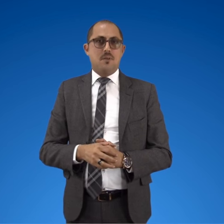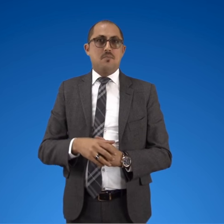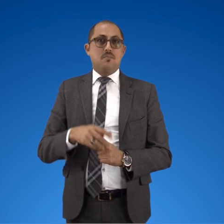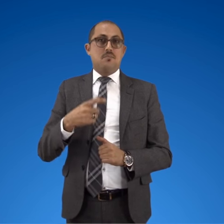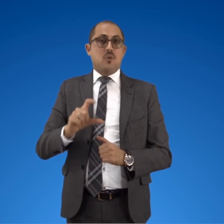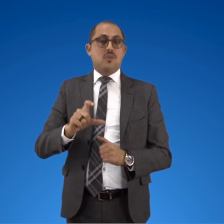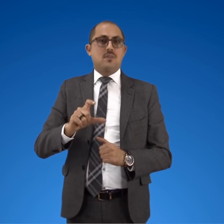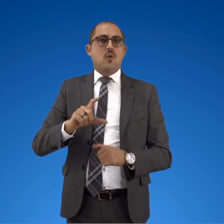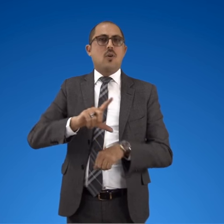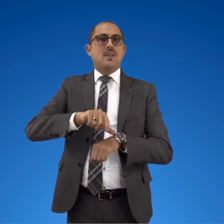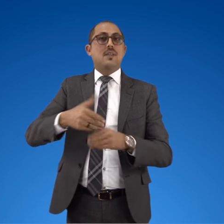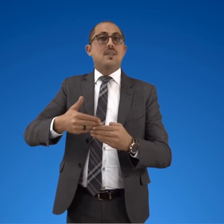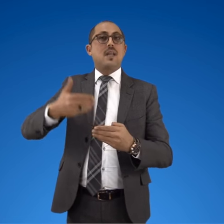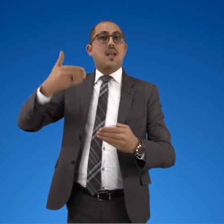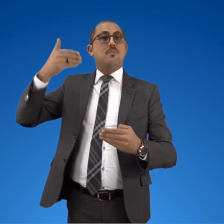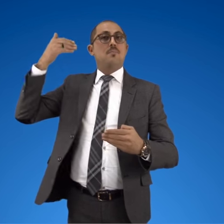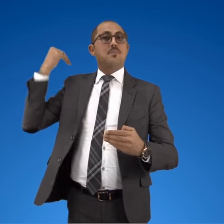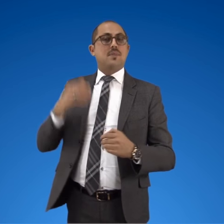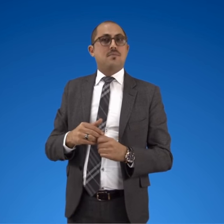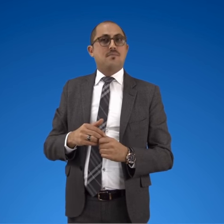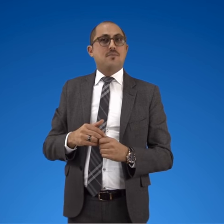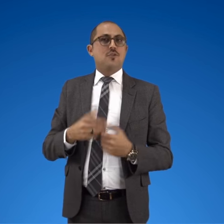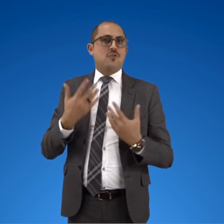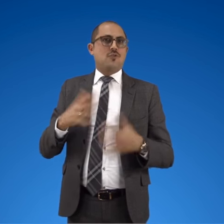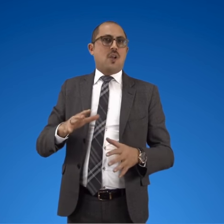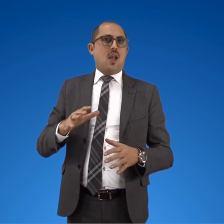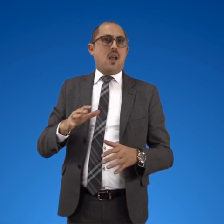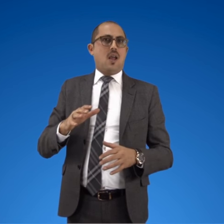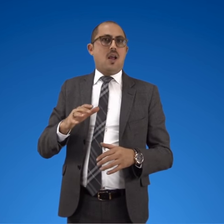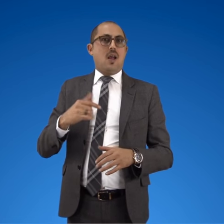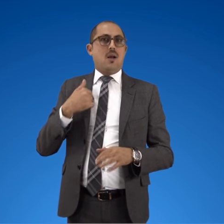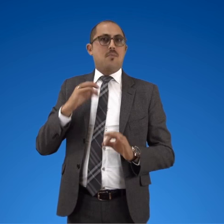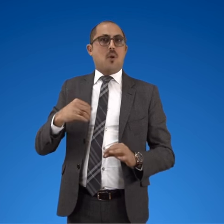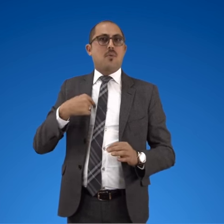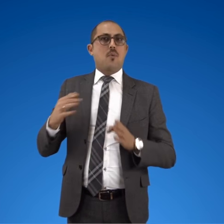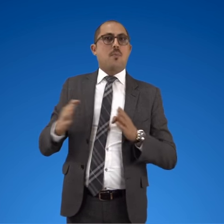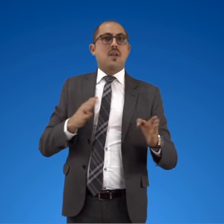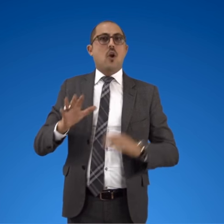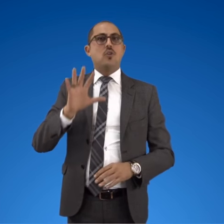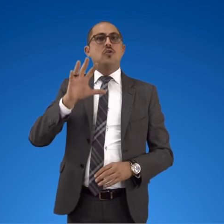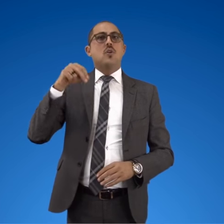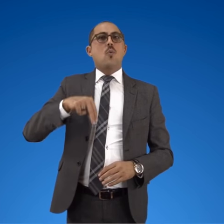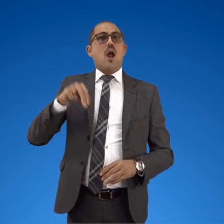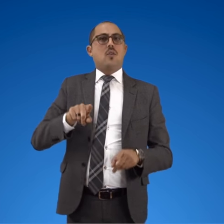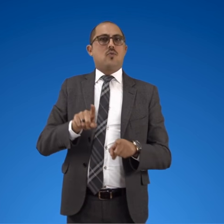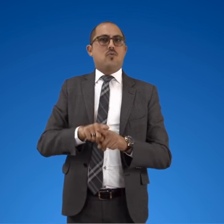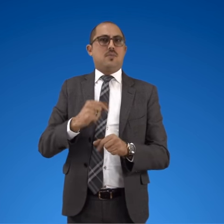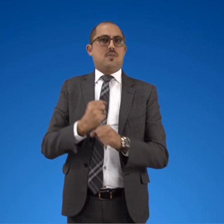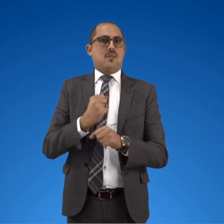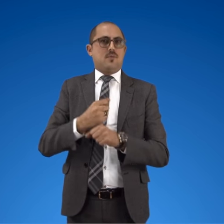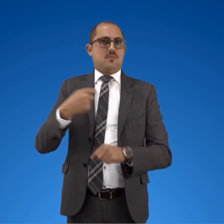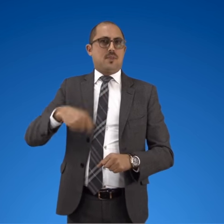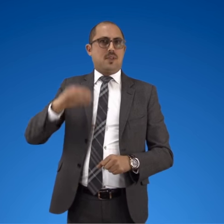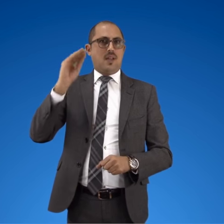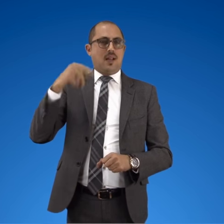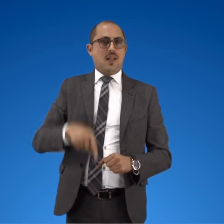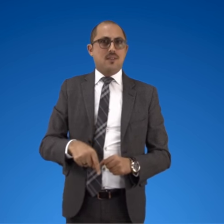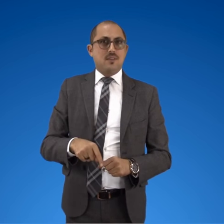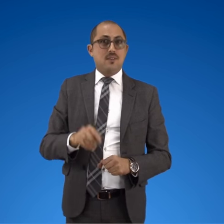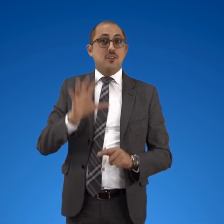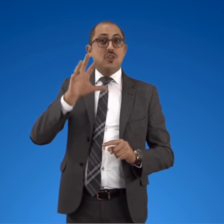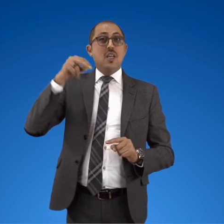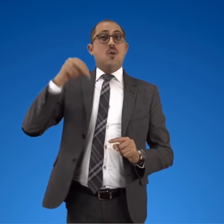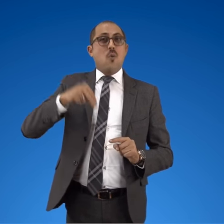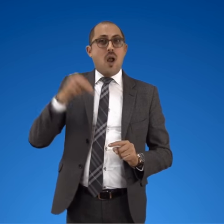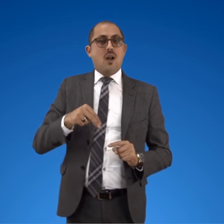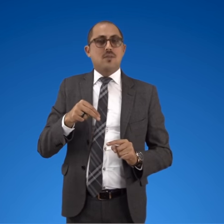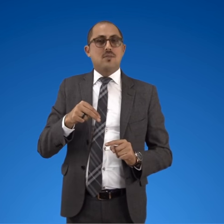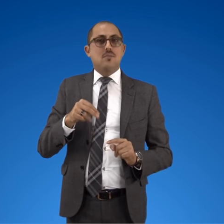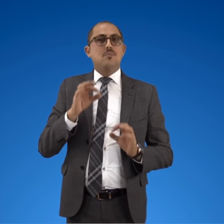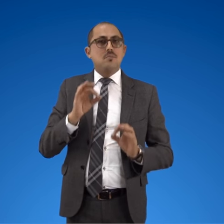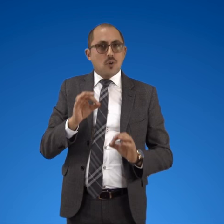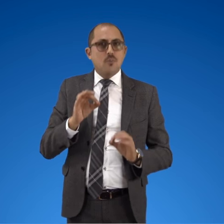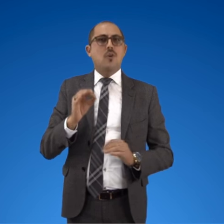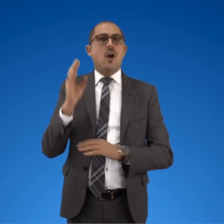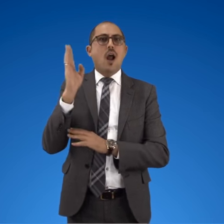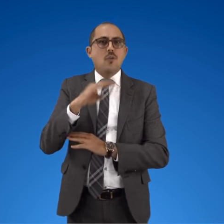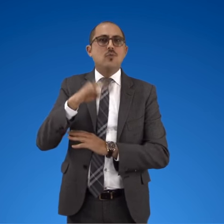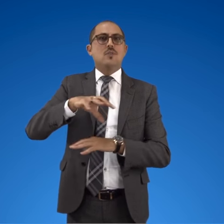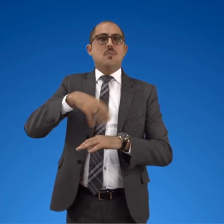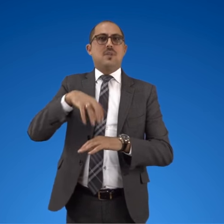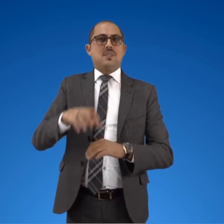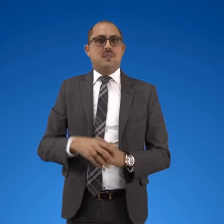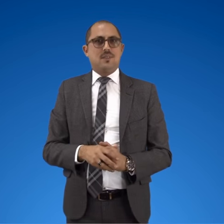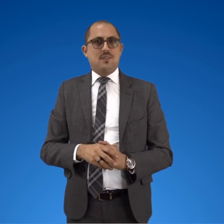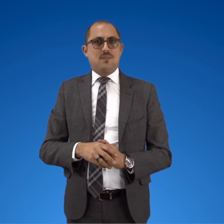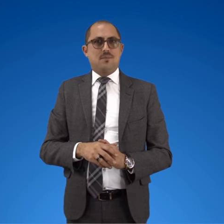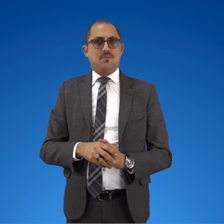Nei tempi di cinque anni fà fino adesso come Presidente dell'ENS ho visto 5 cadute di governo